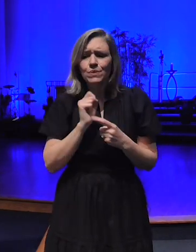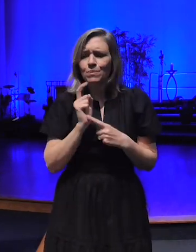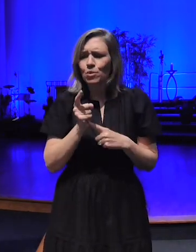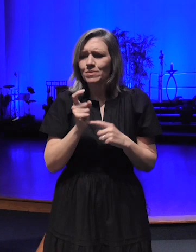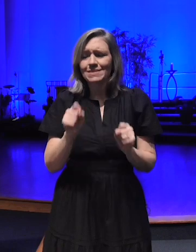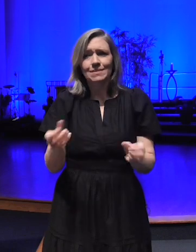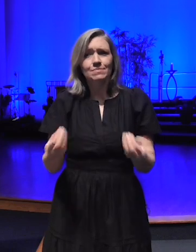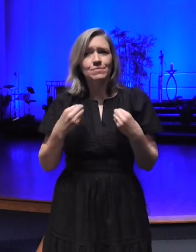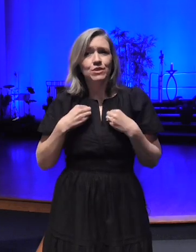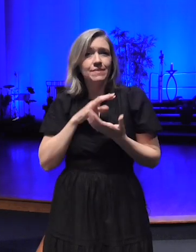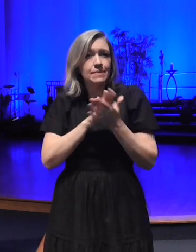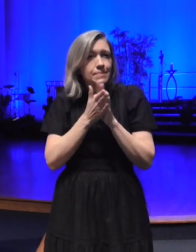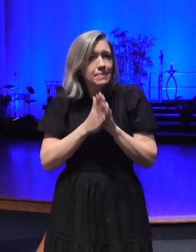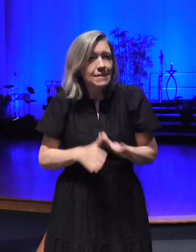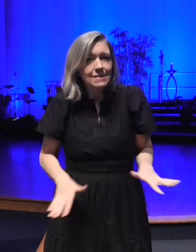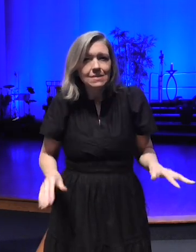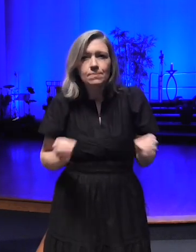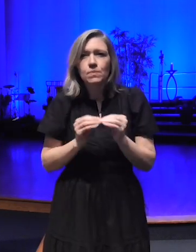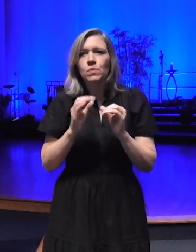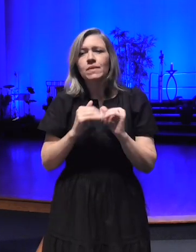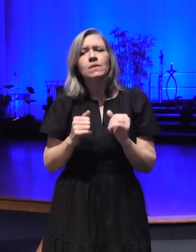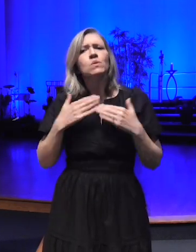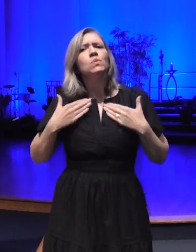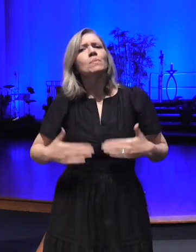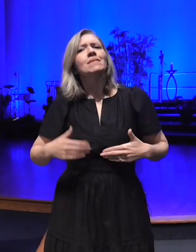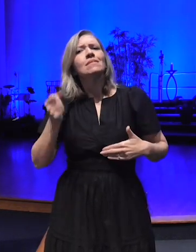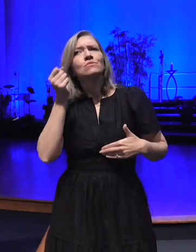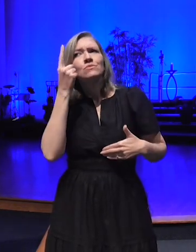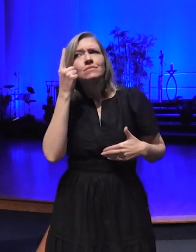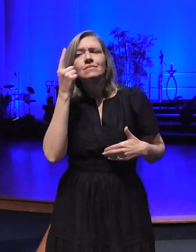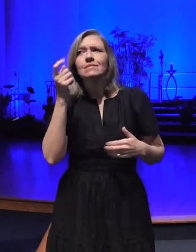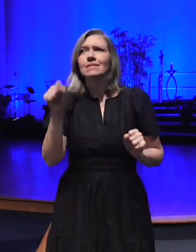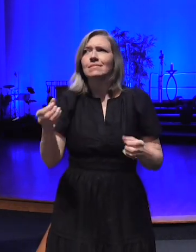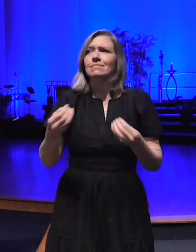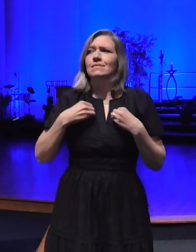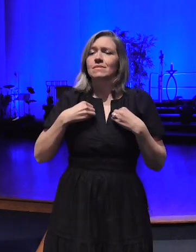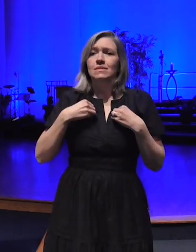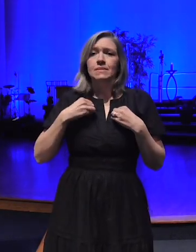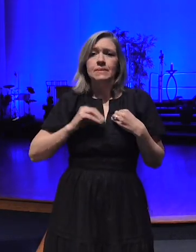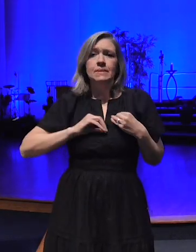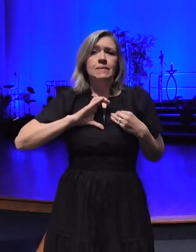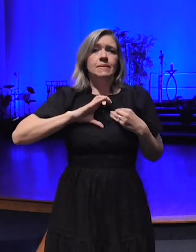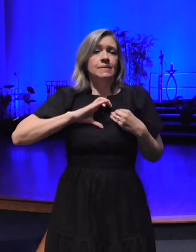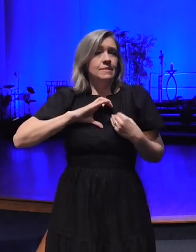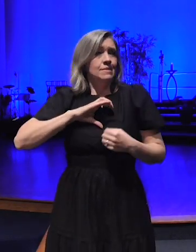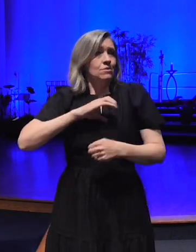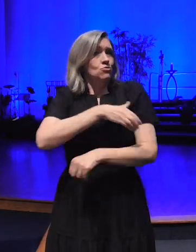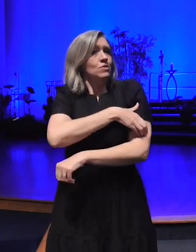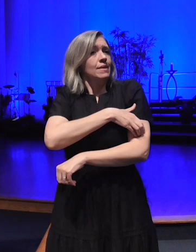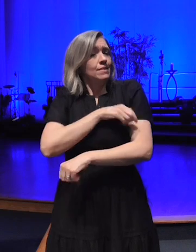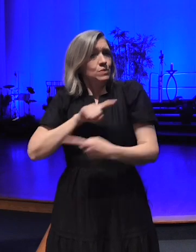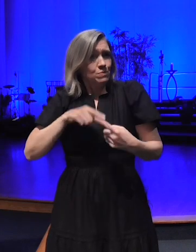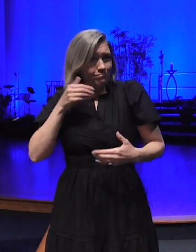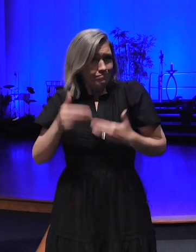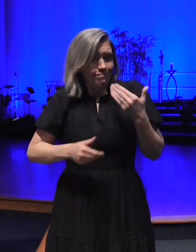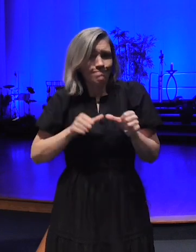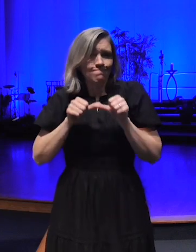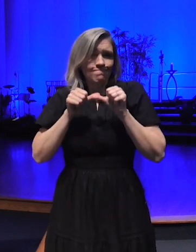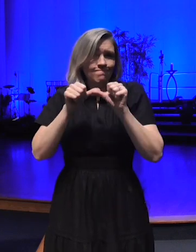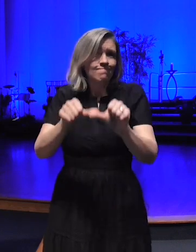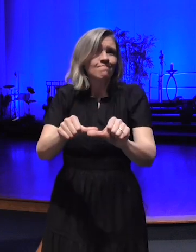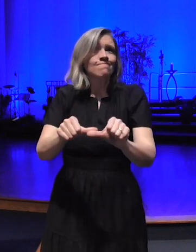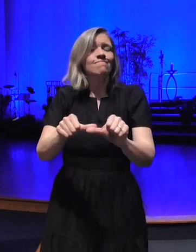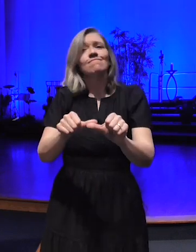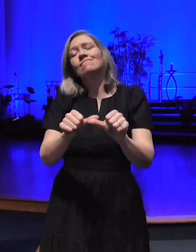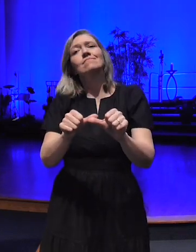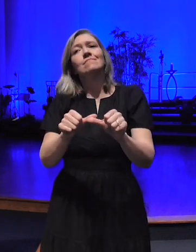entendimiento humano y la fuerza para avanzar de una manera elegante y espiritualmente equilibrada